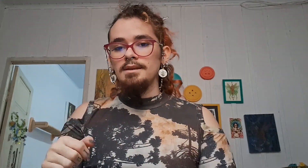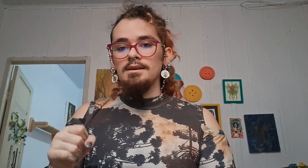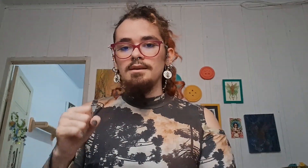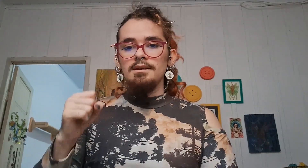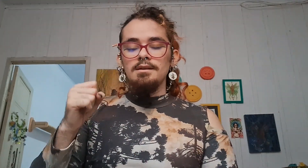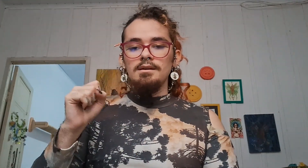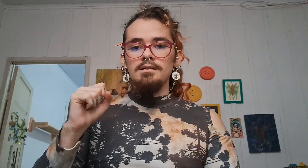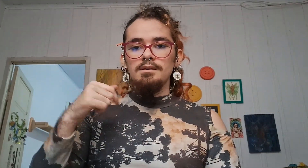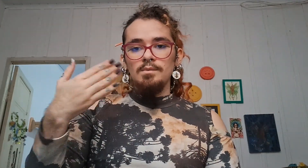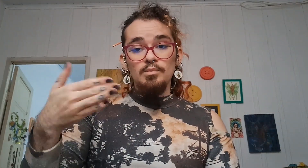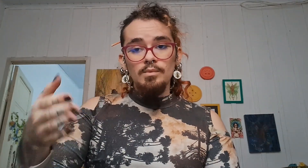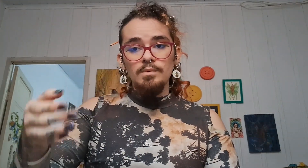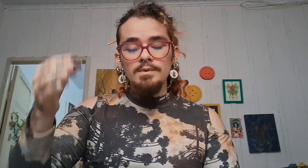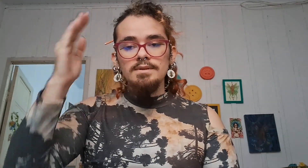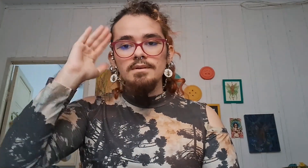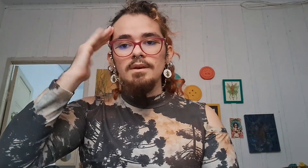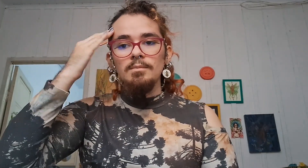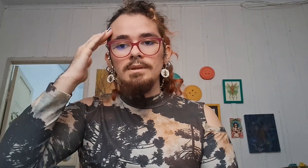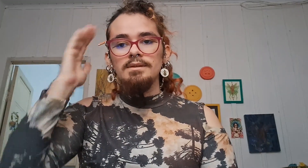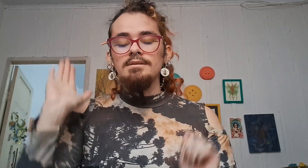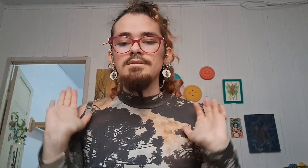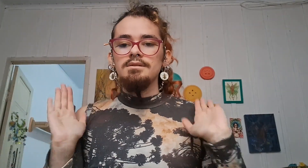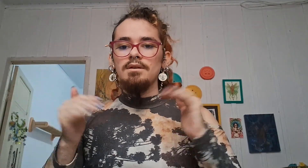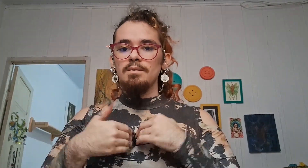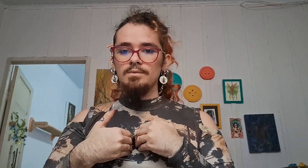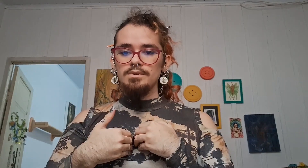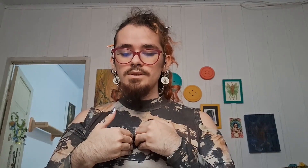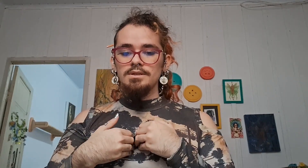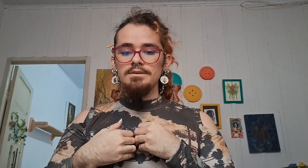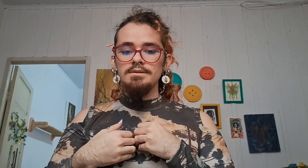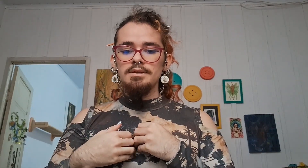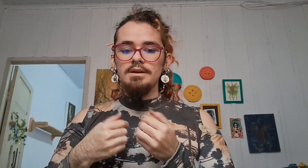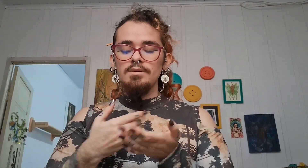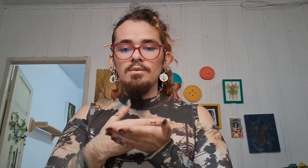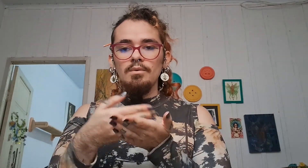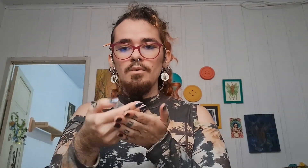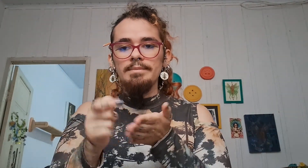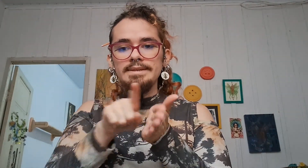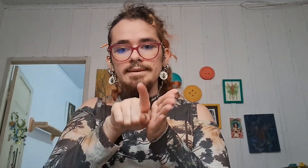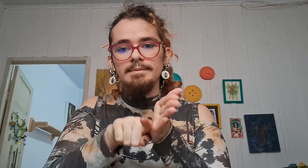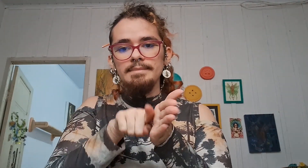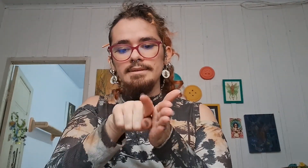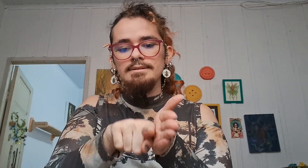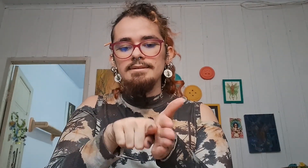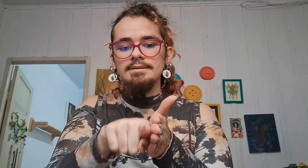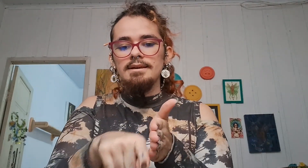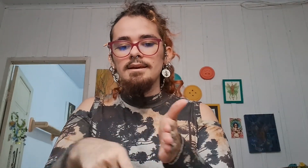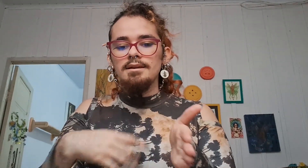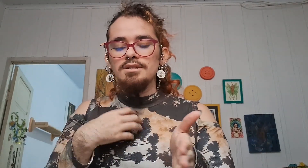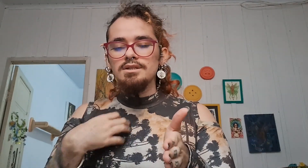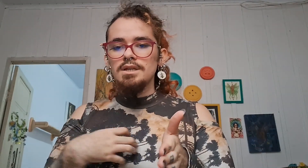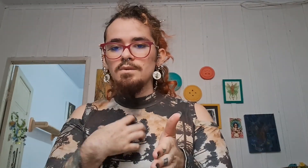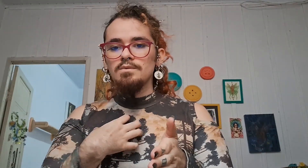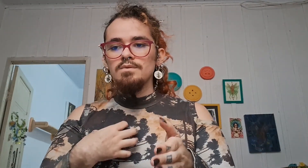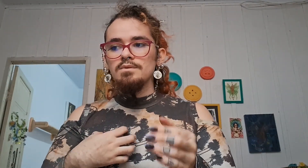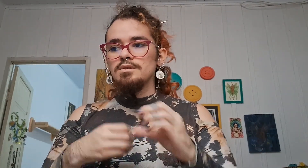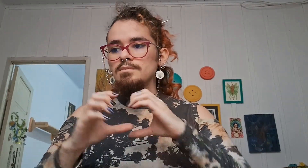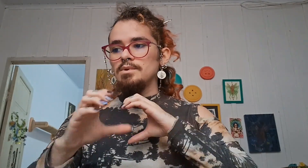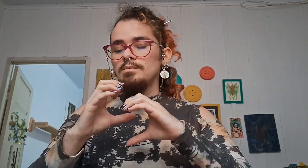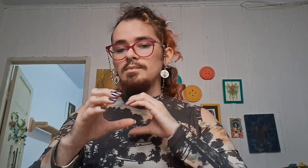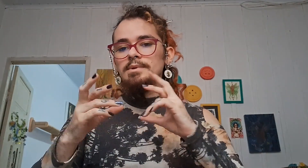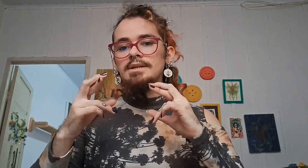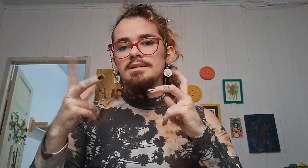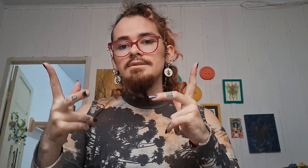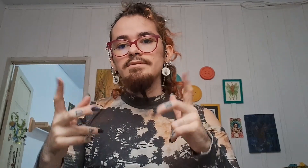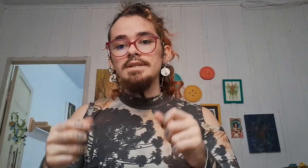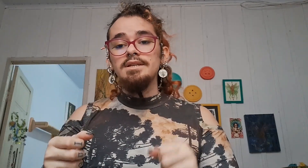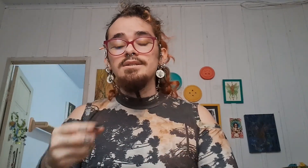mas depois que eu me entendi autista eu comecei a pesquisar jeitos diferentes de me comunicar